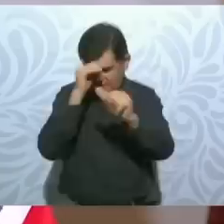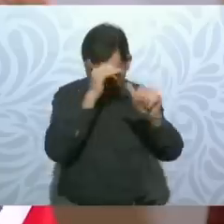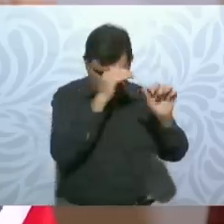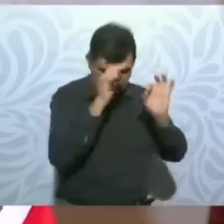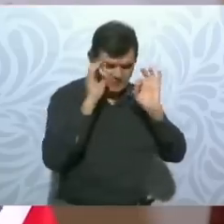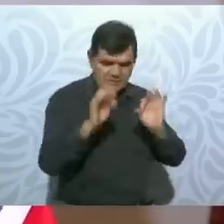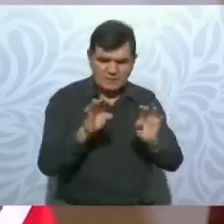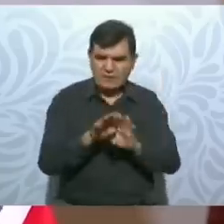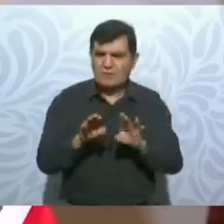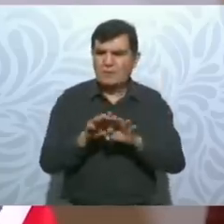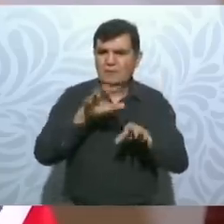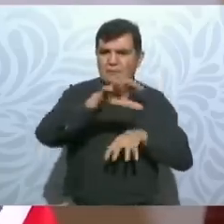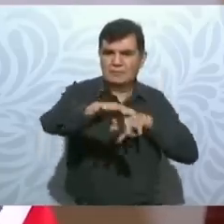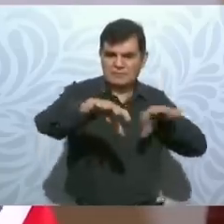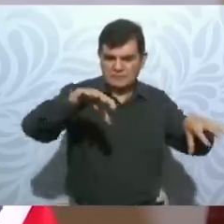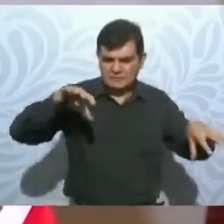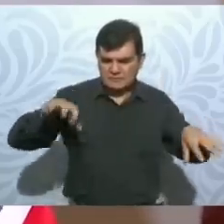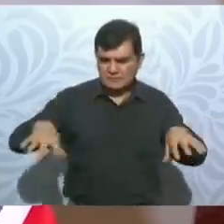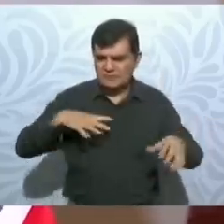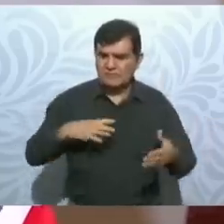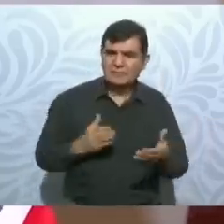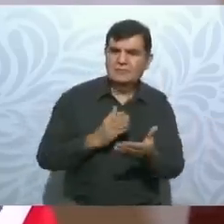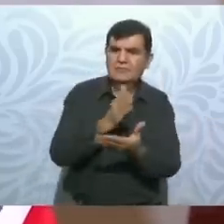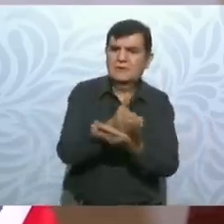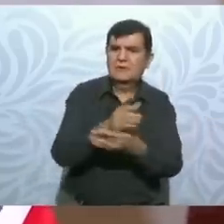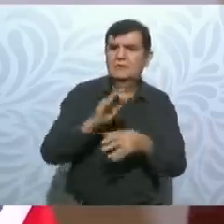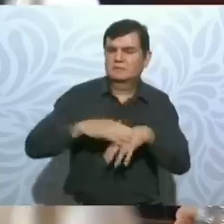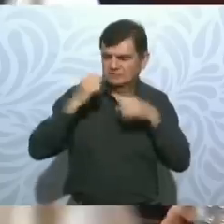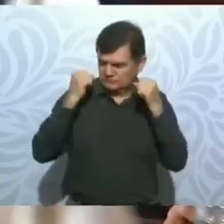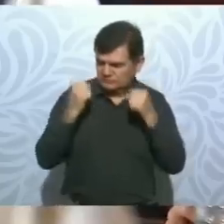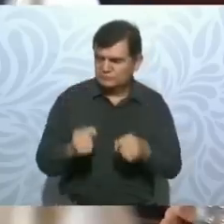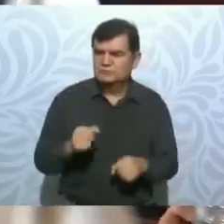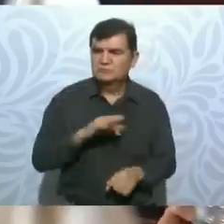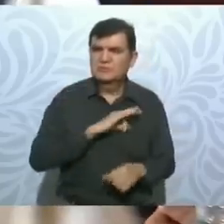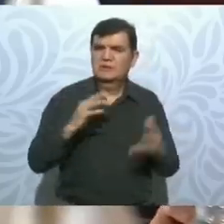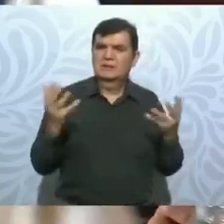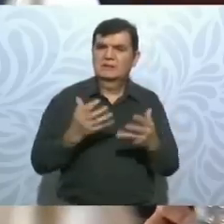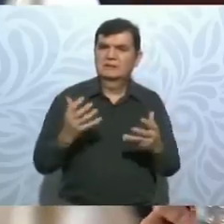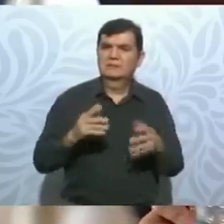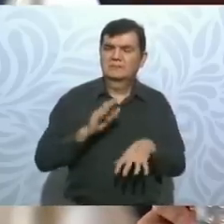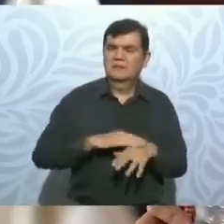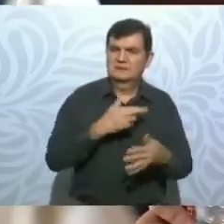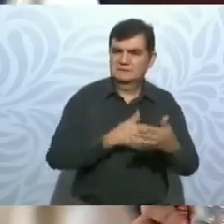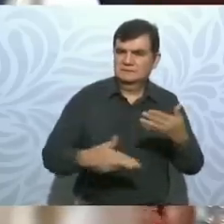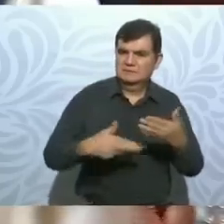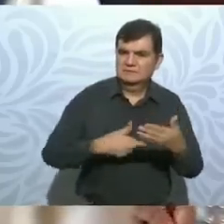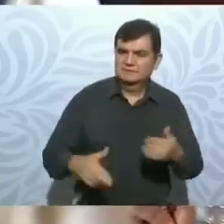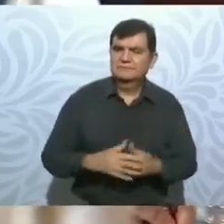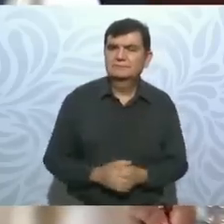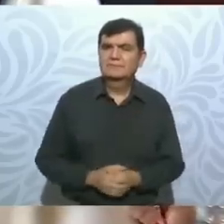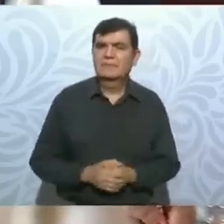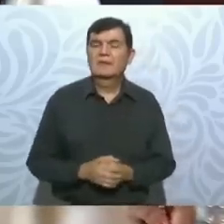los territorios donde queremos entrar estoy segura que vamos a poder dar más resultados Entonces esta